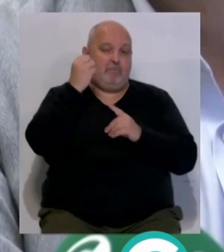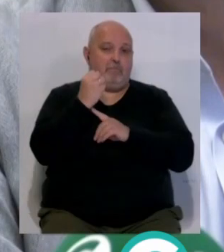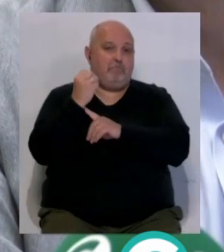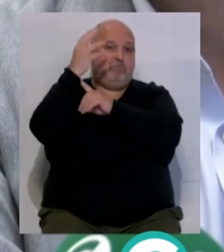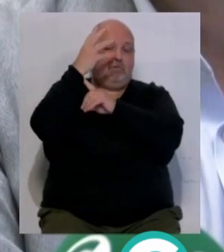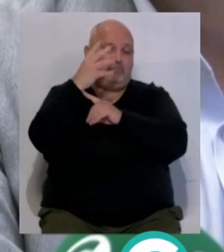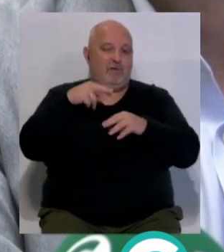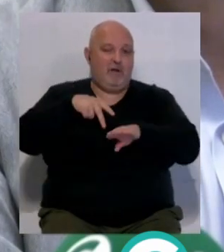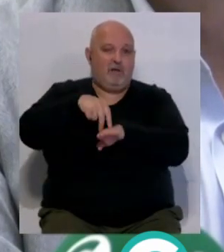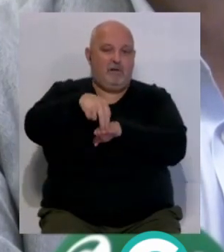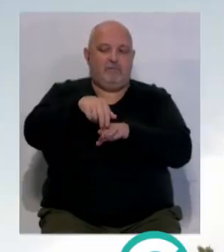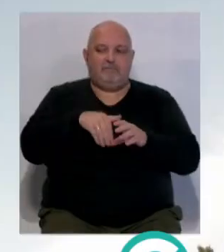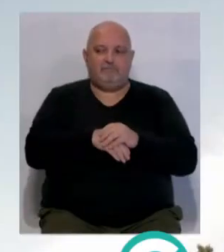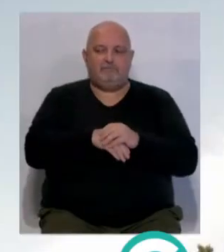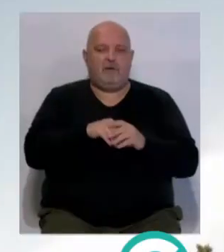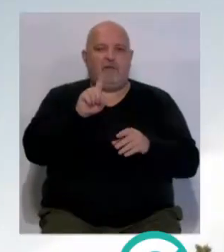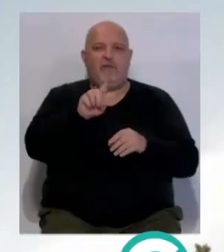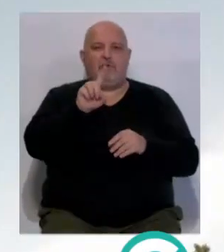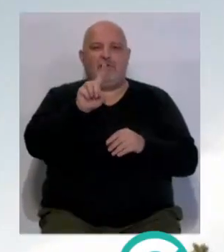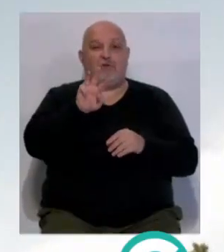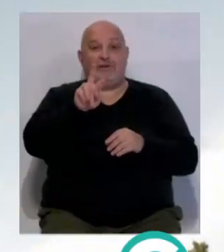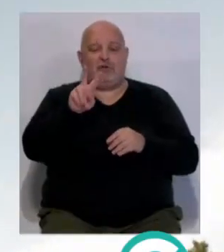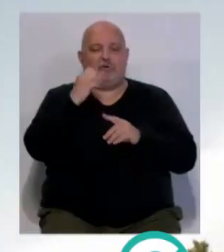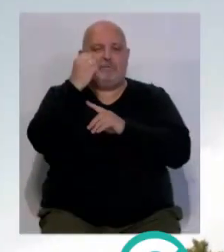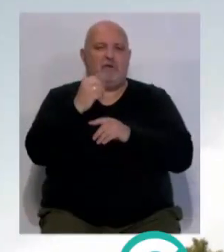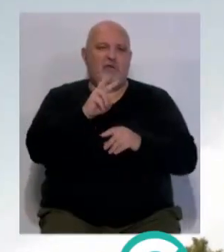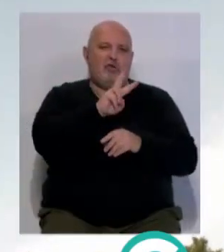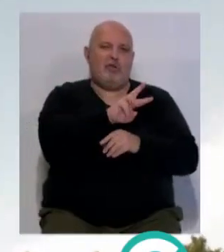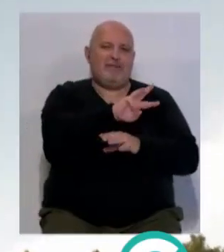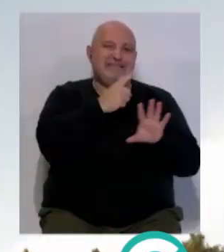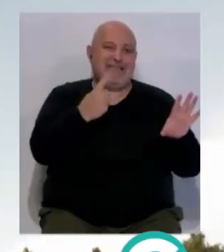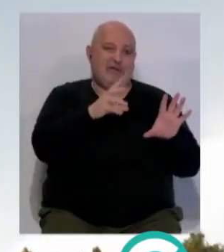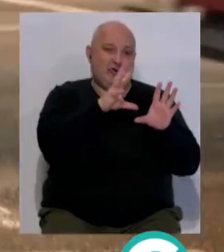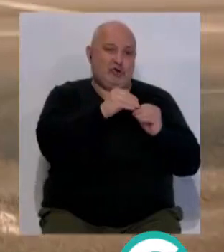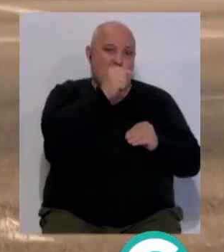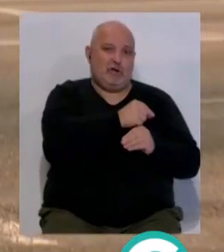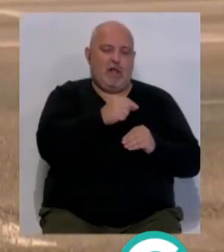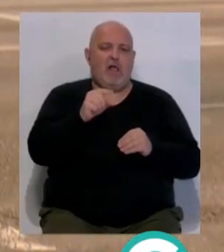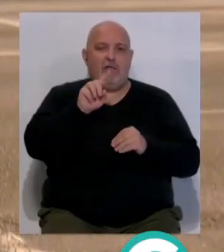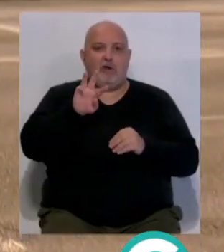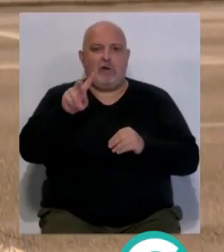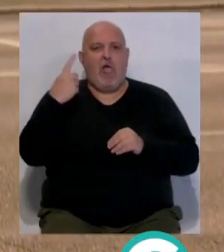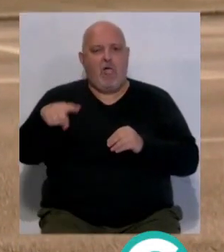de cruce del peatón 132 de los 236 semáforos de la ciudad ya cuentan con señal de audio y ahora